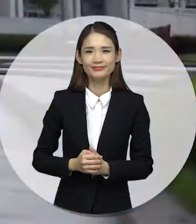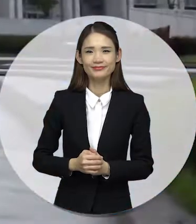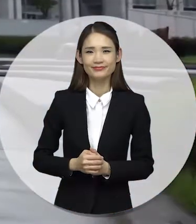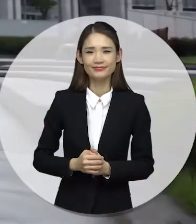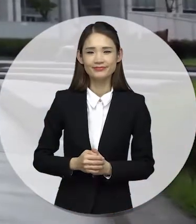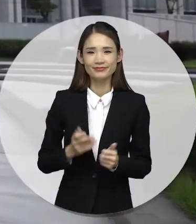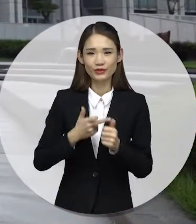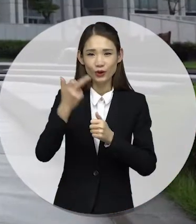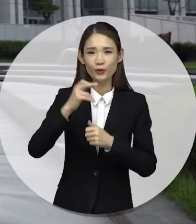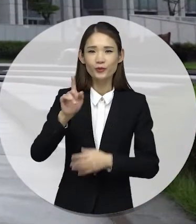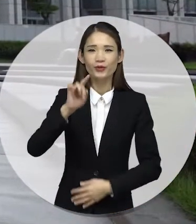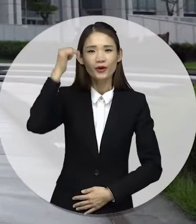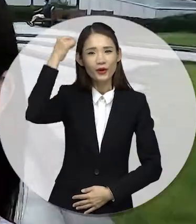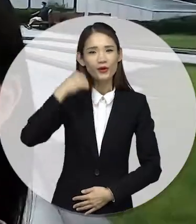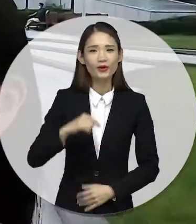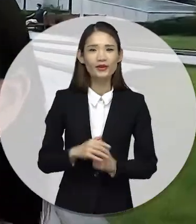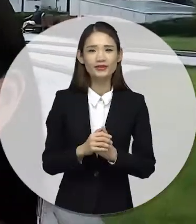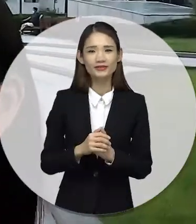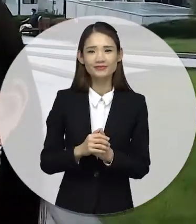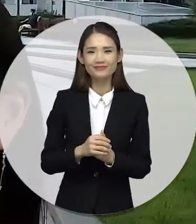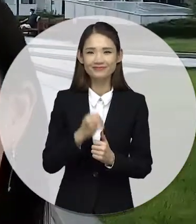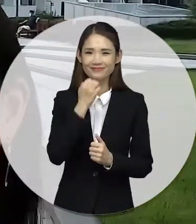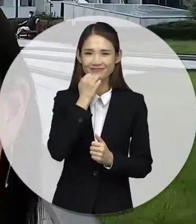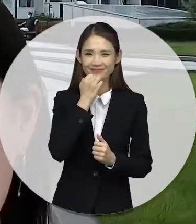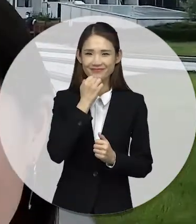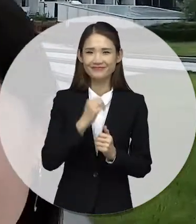김소희 : 오빠 어땠어?